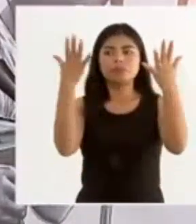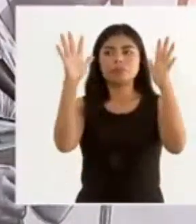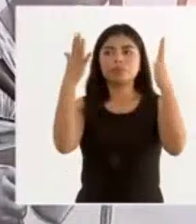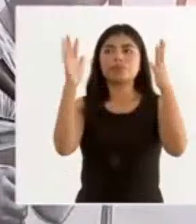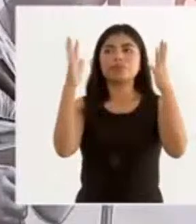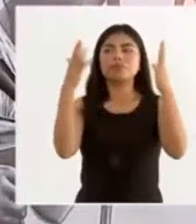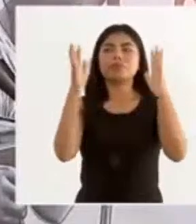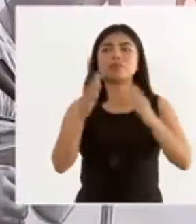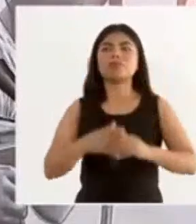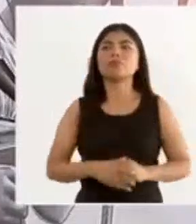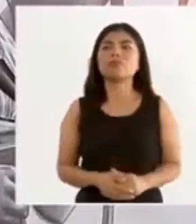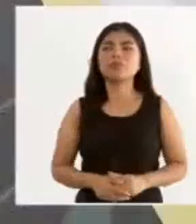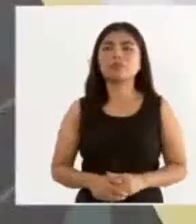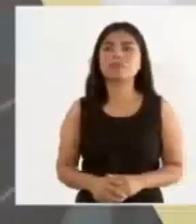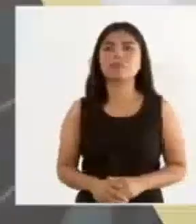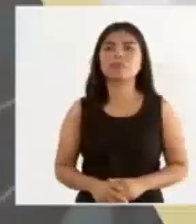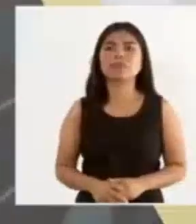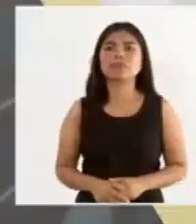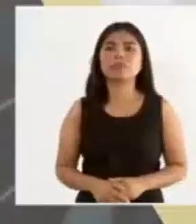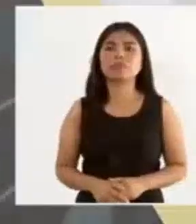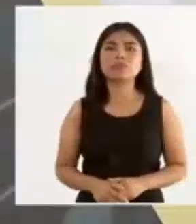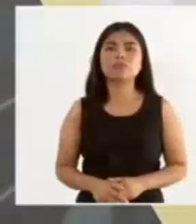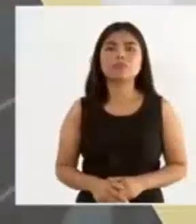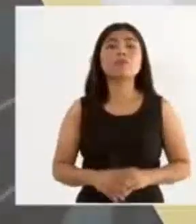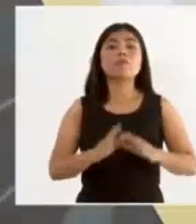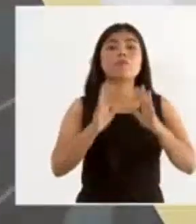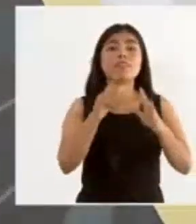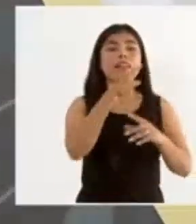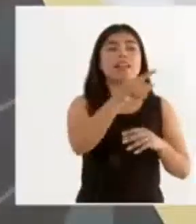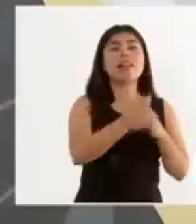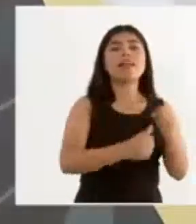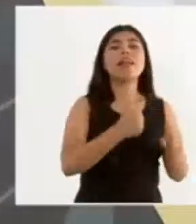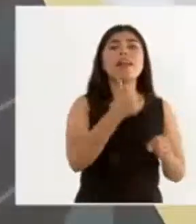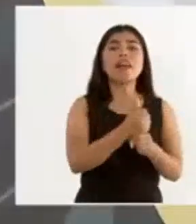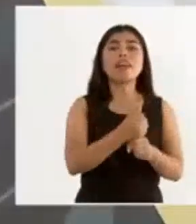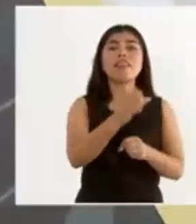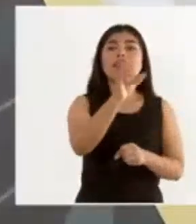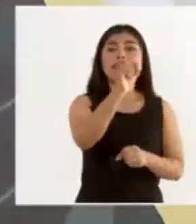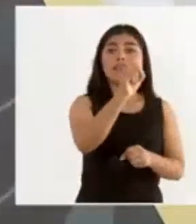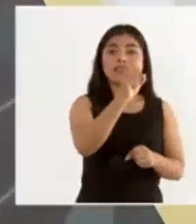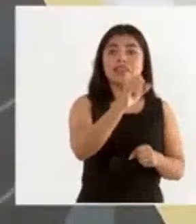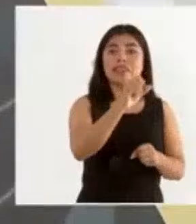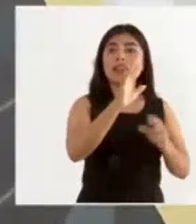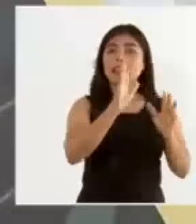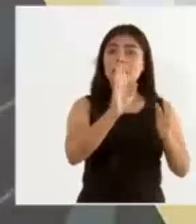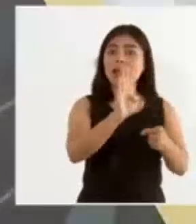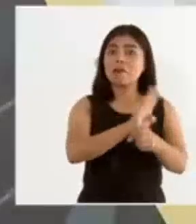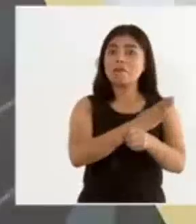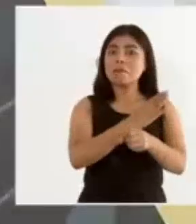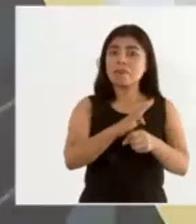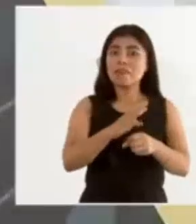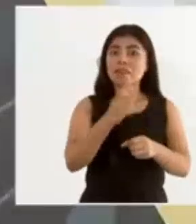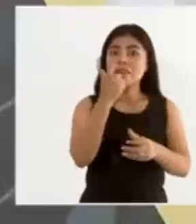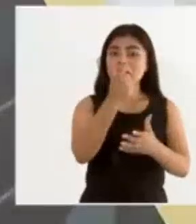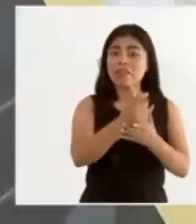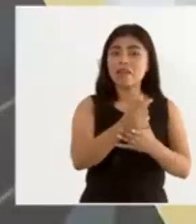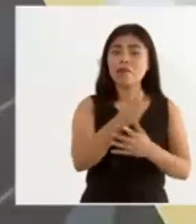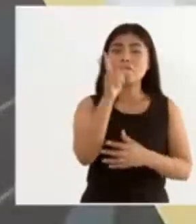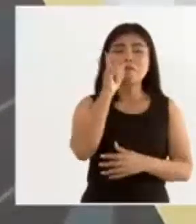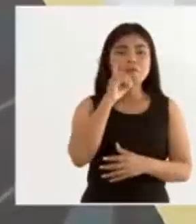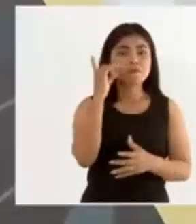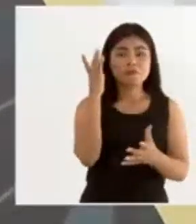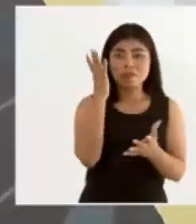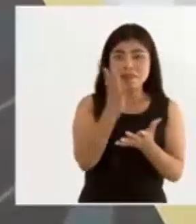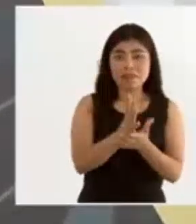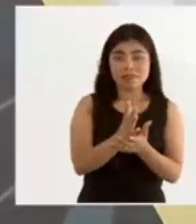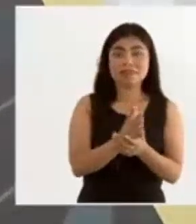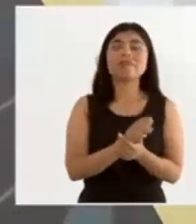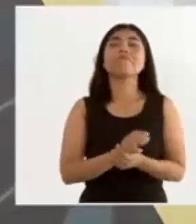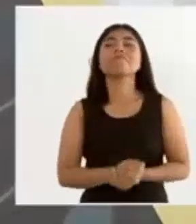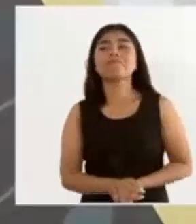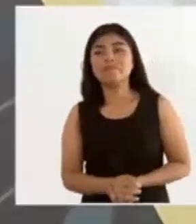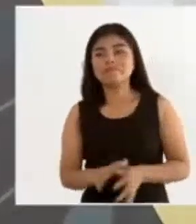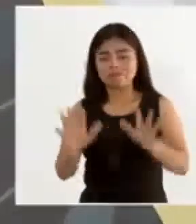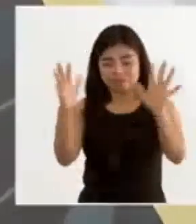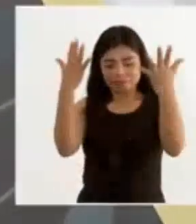y al llegar a los 60, pensión, mujeres, bienestar, solo para mujeres.